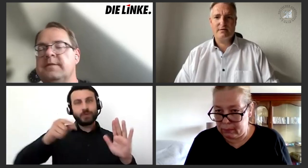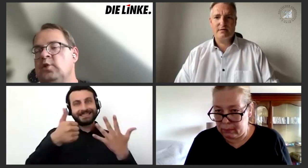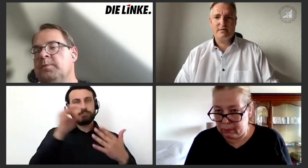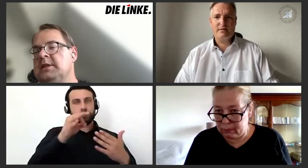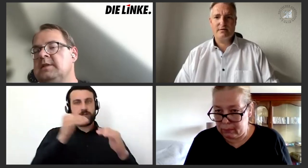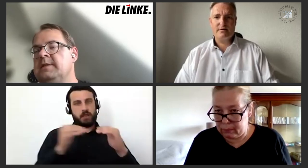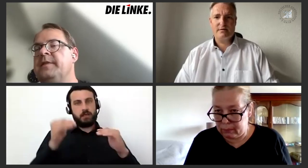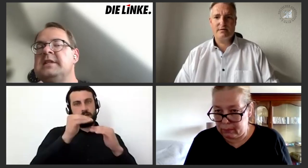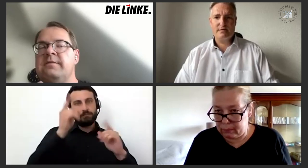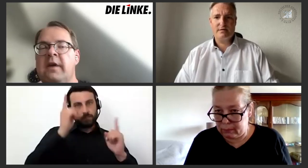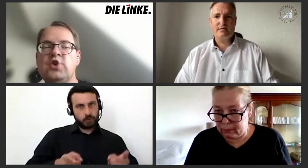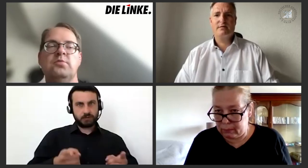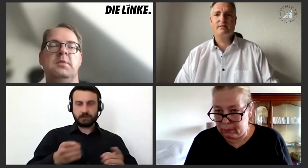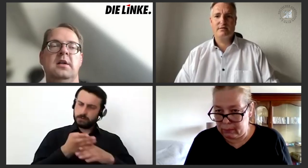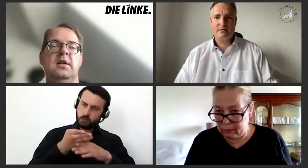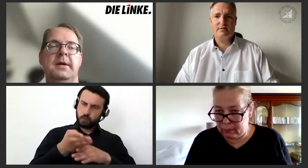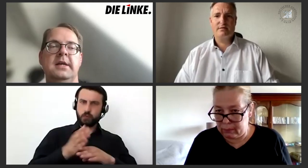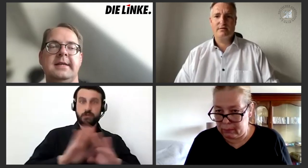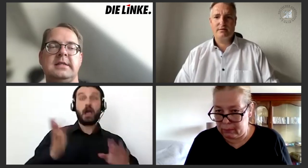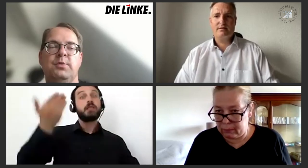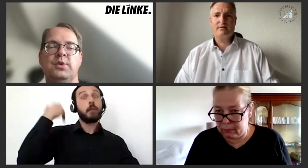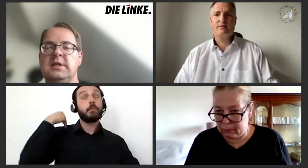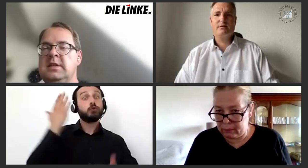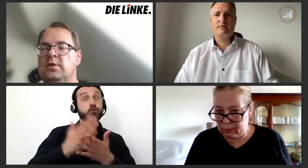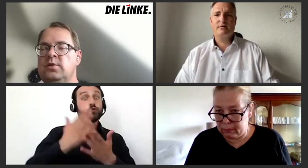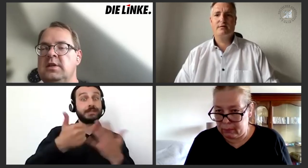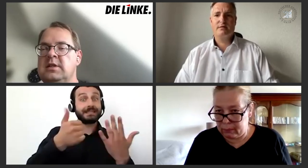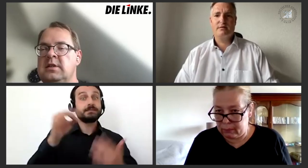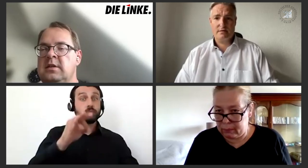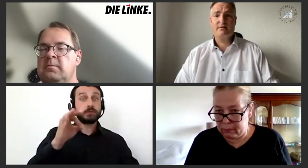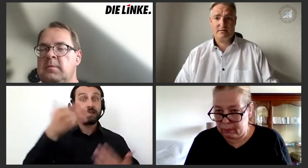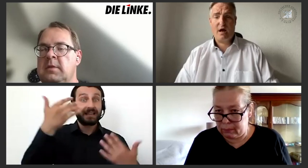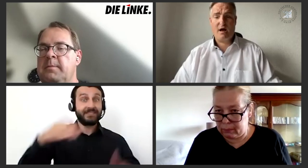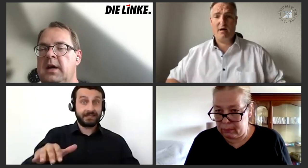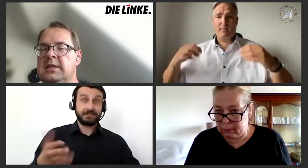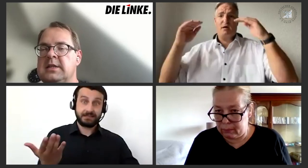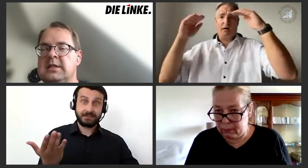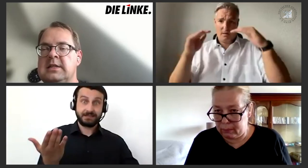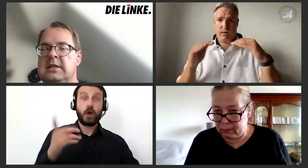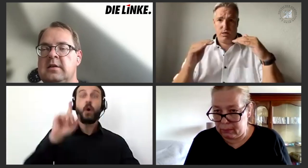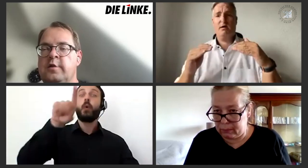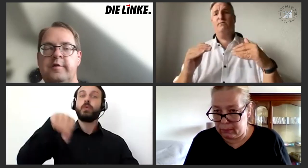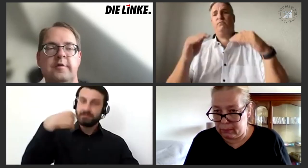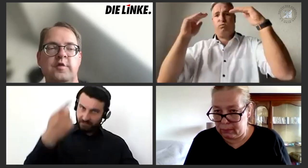und konsequent umgesetzt werden. Sie war schon mal bei 6 Prozent und ist im Rahmen der